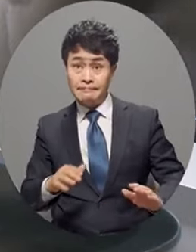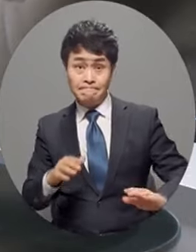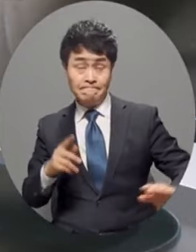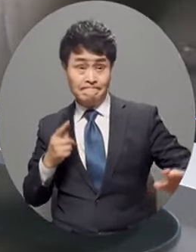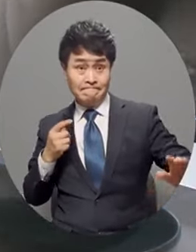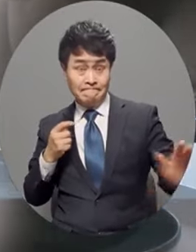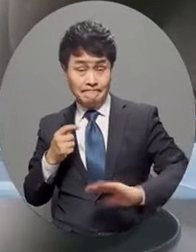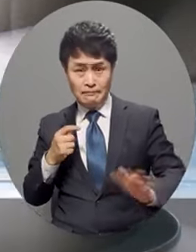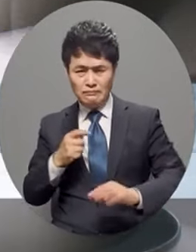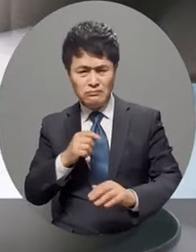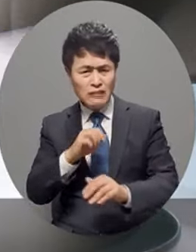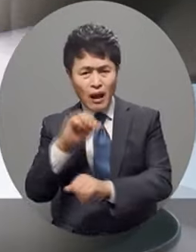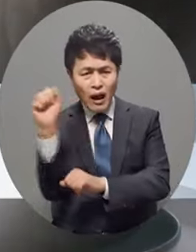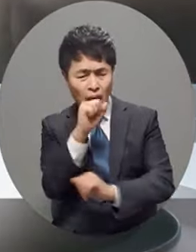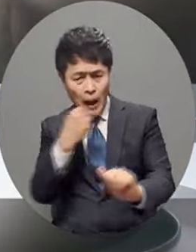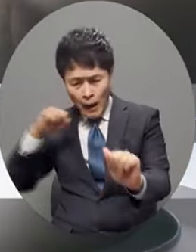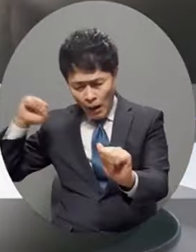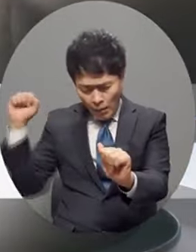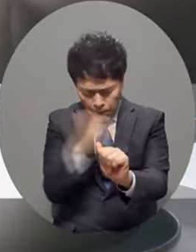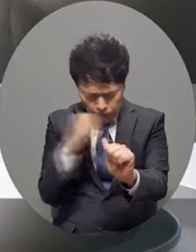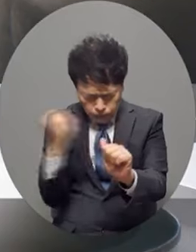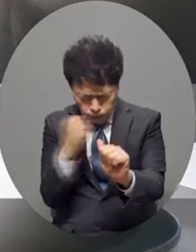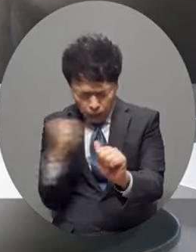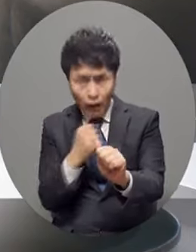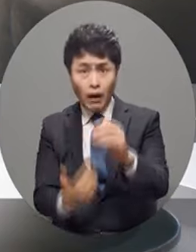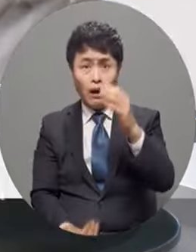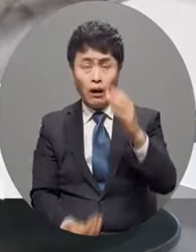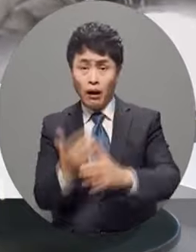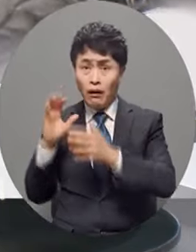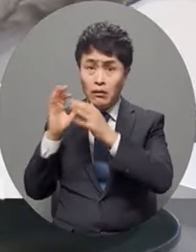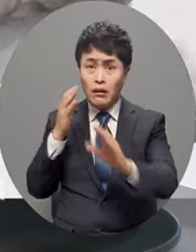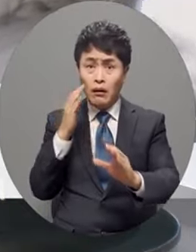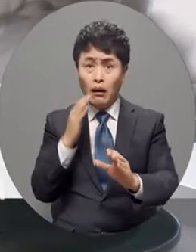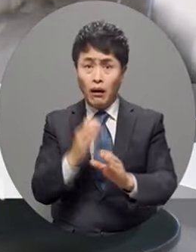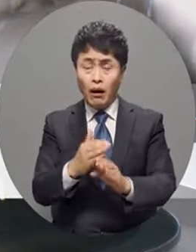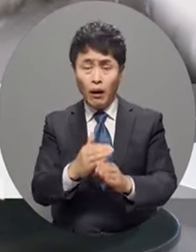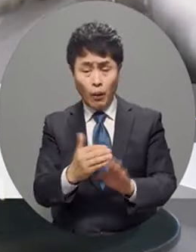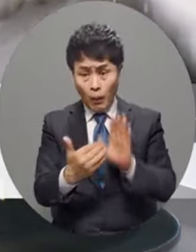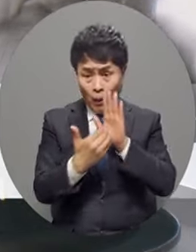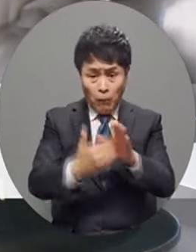(앵커) 달리는 택시에서 기사를 폭행하는 사건이 끊이지 않고 있는데요.